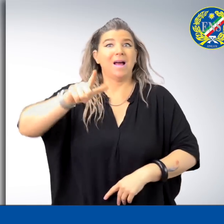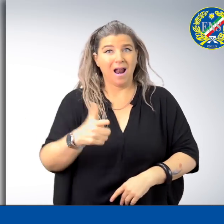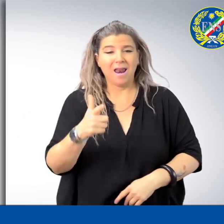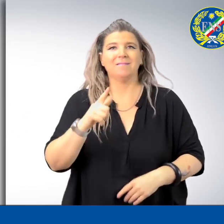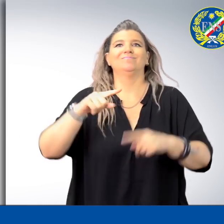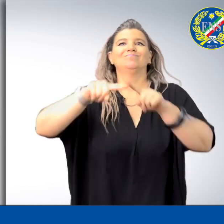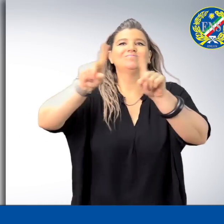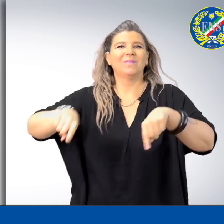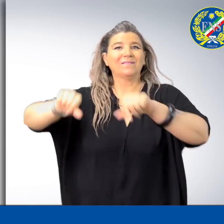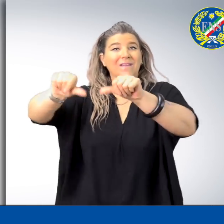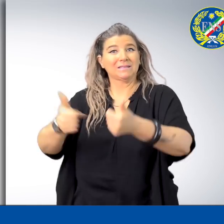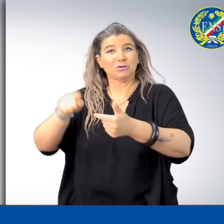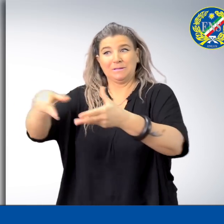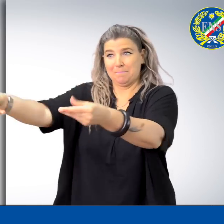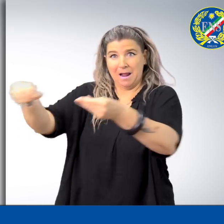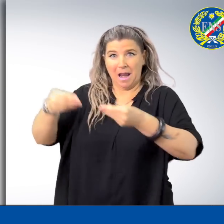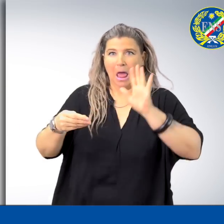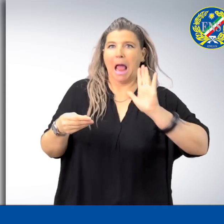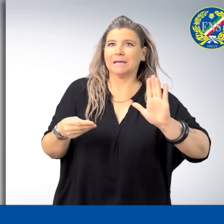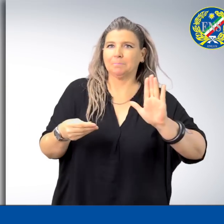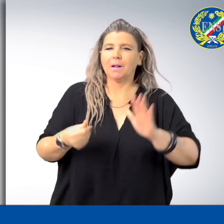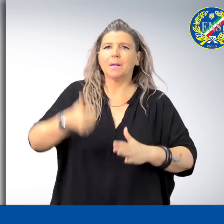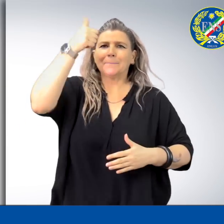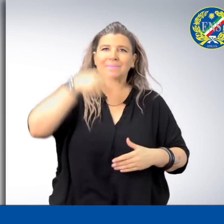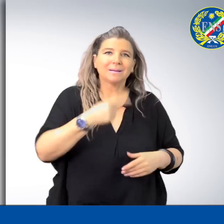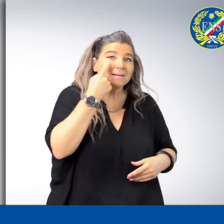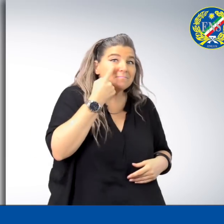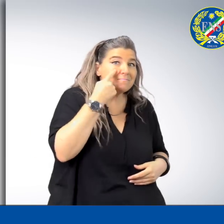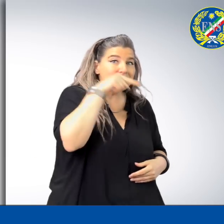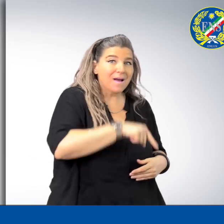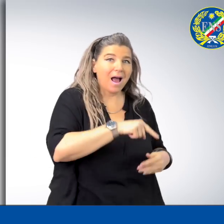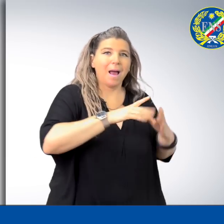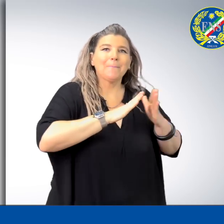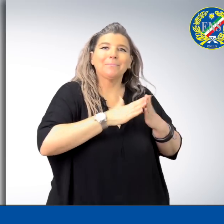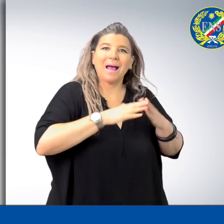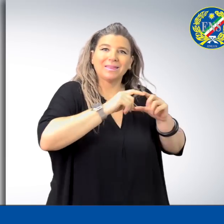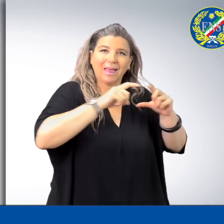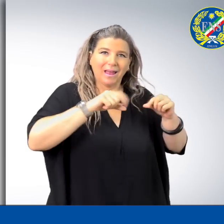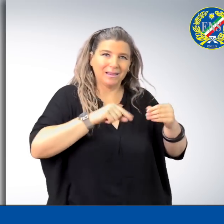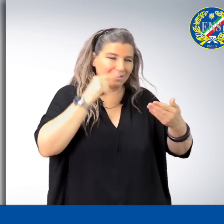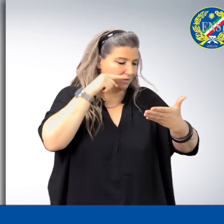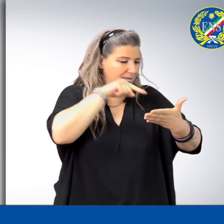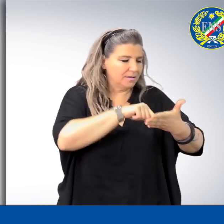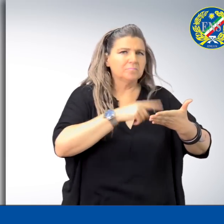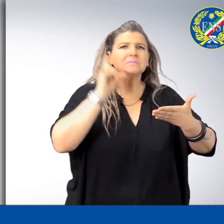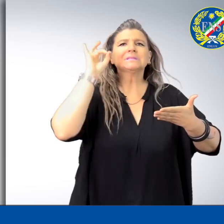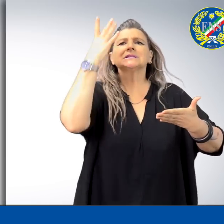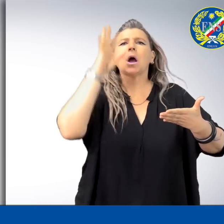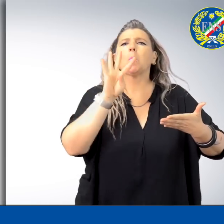Se non avete il verbale, prima di compilare il FAC-SIMILE controllate la vostra patente